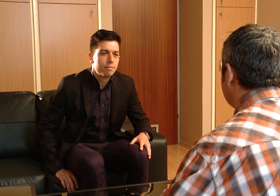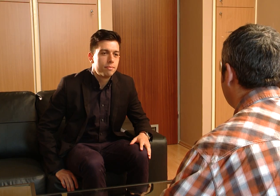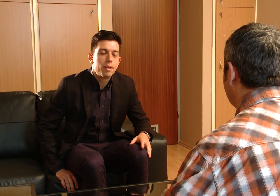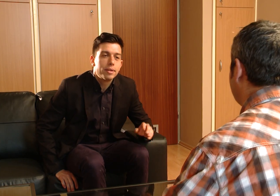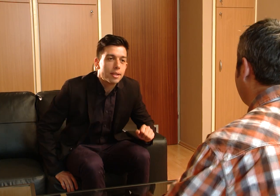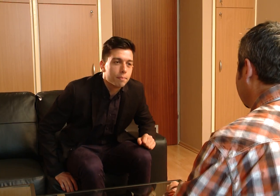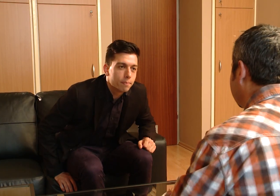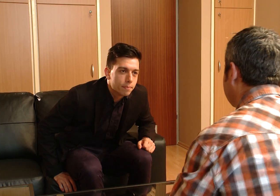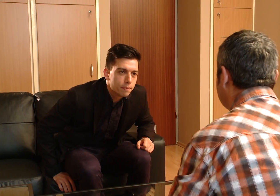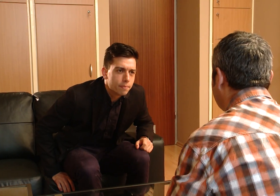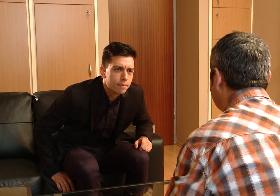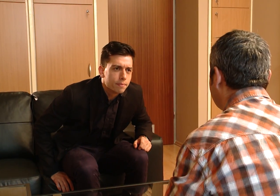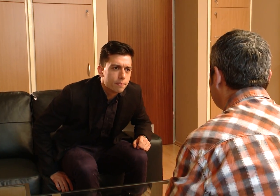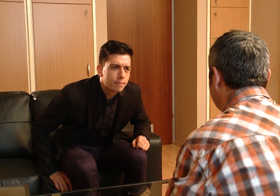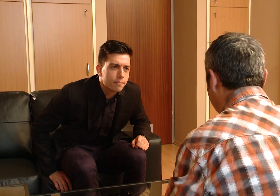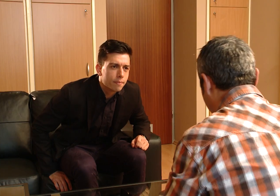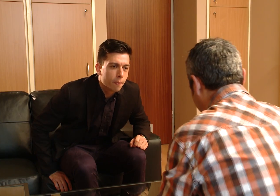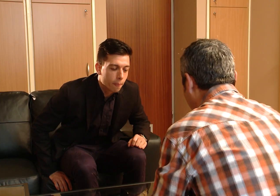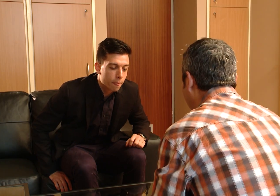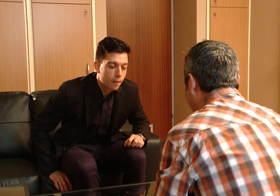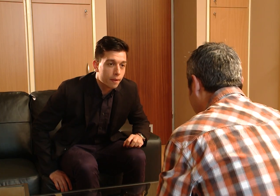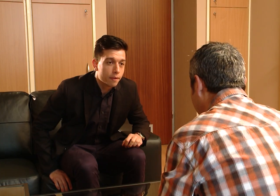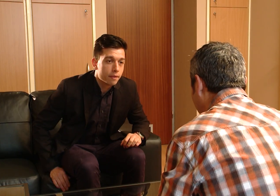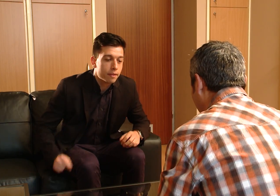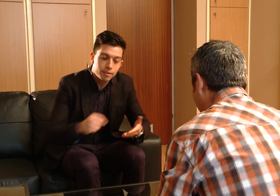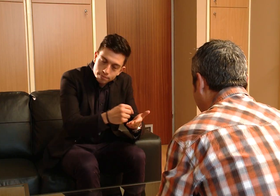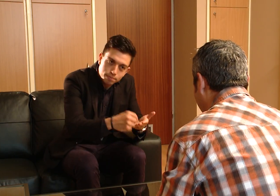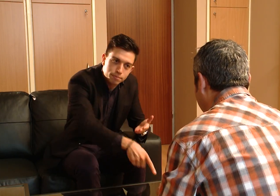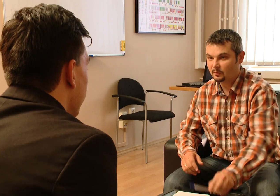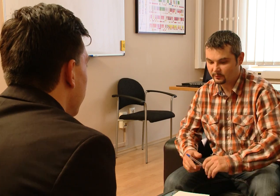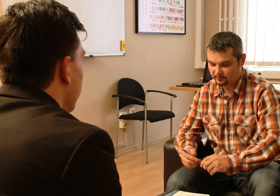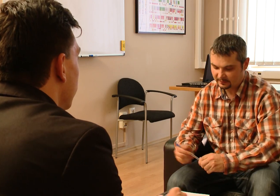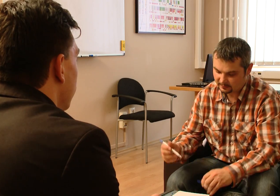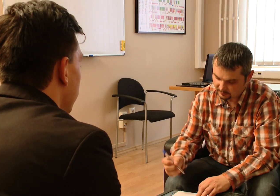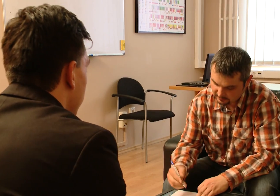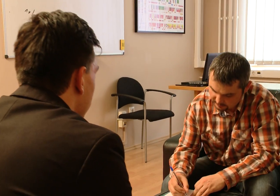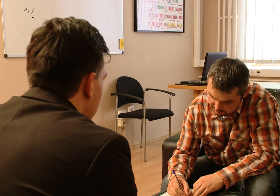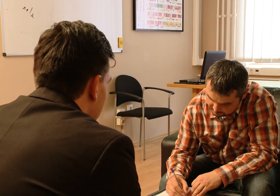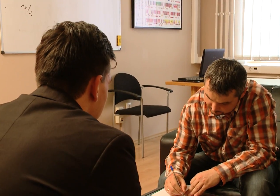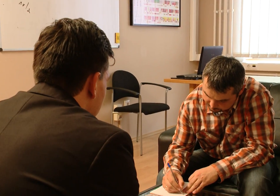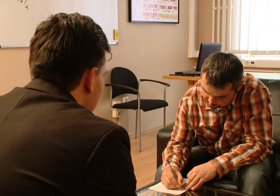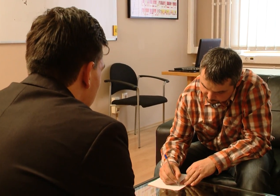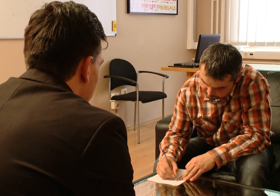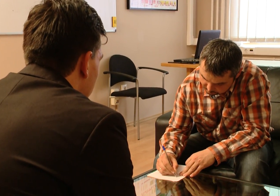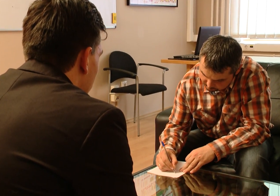Szeretnénk segíteni azokon, akik nem képesek beszélni és ezért támogatásra szorulnak a mindennapi kommunikáció során.